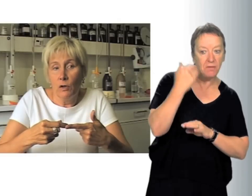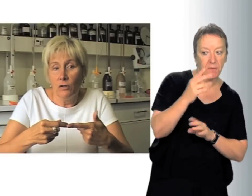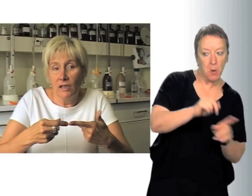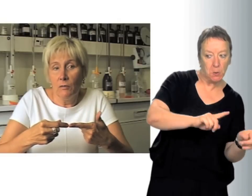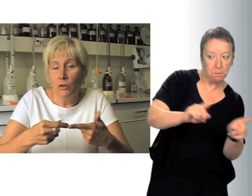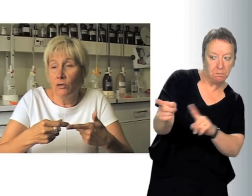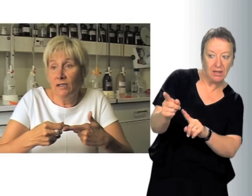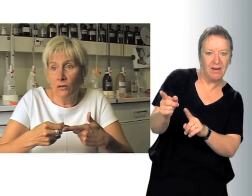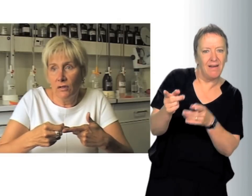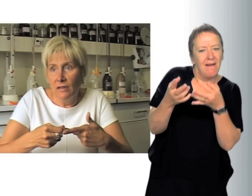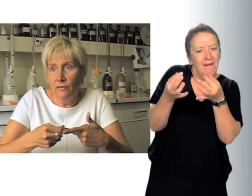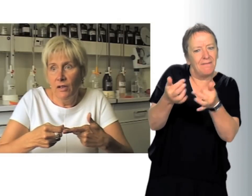un traitement non destructif.